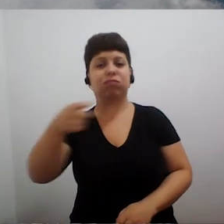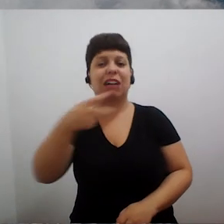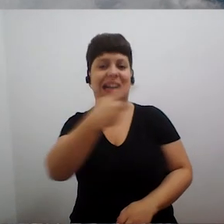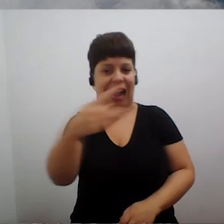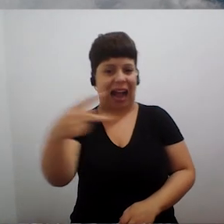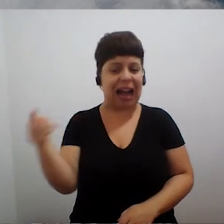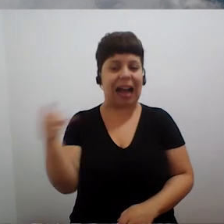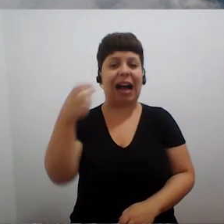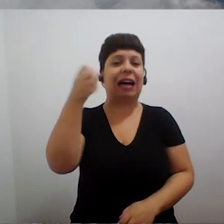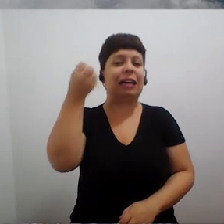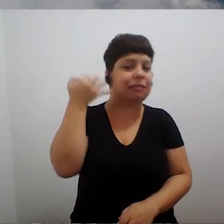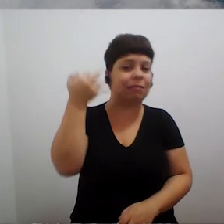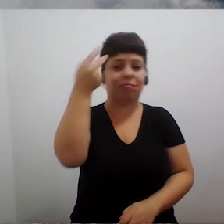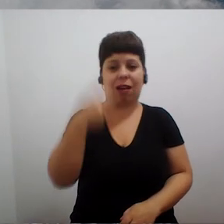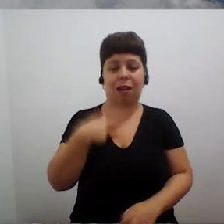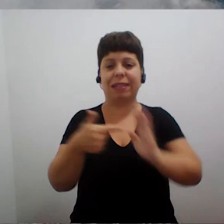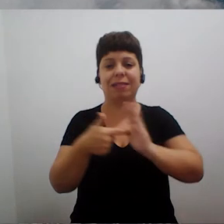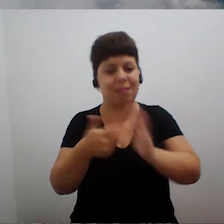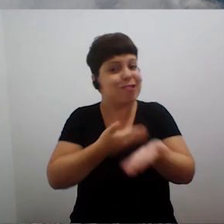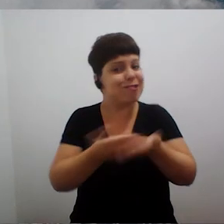fazer sua auto descrição e começar o debate.